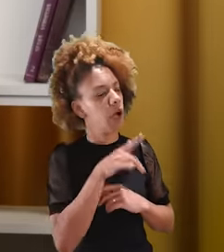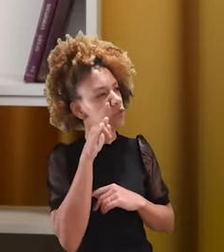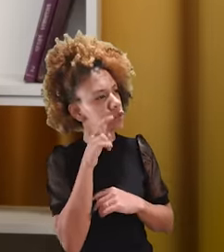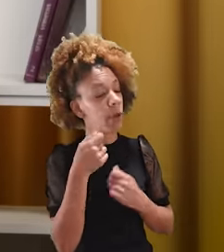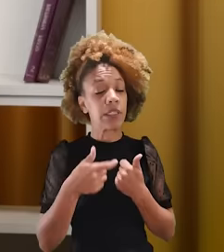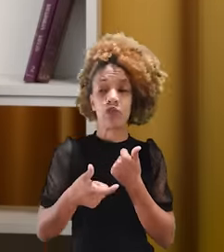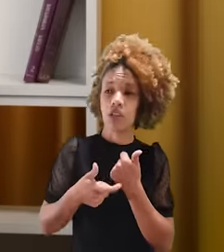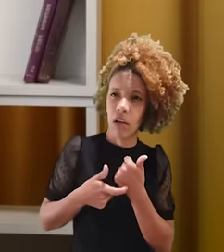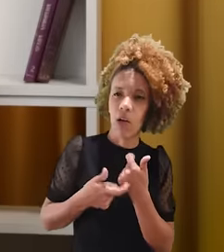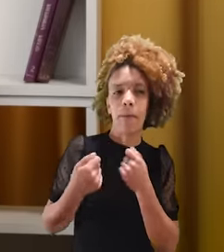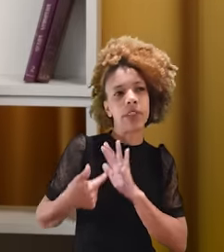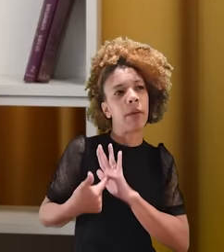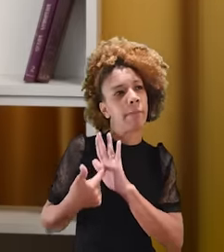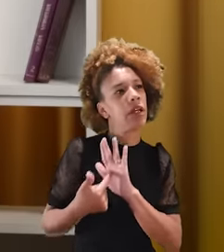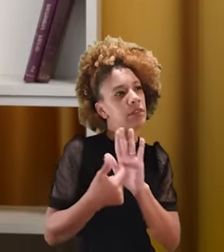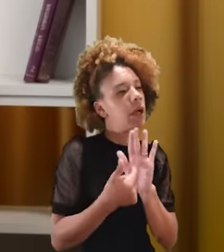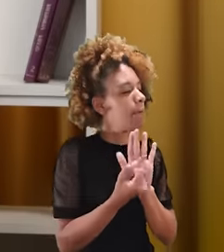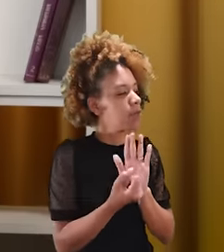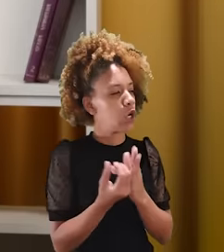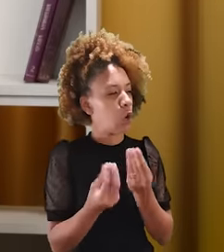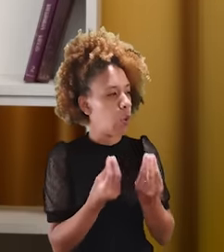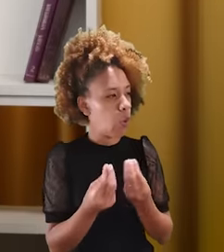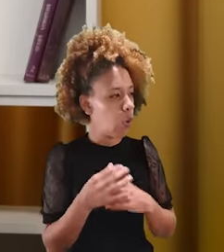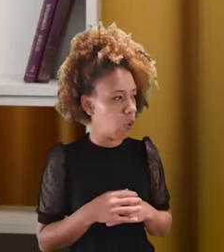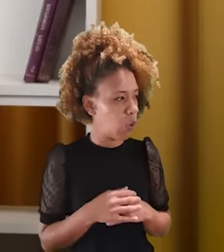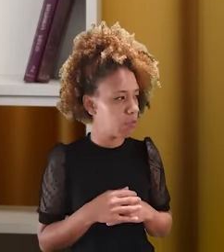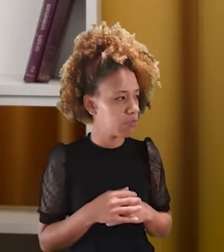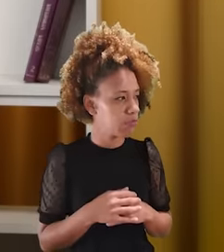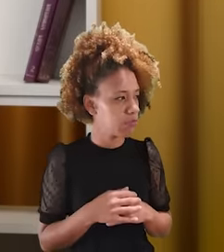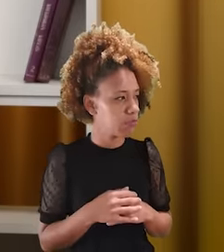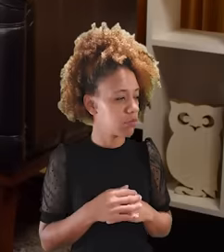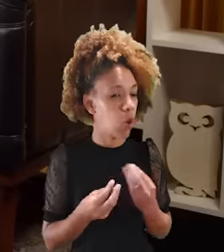de likes eu preciso aparecer pras marcas como é que fica isso numa cabeça de uma artista para